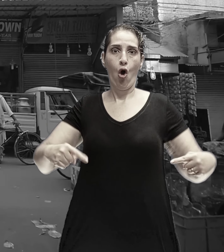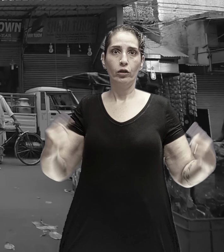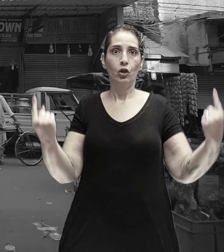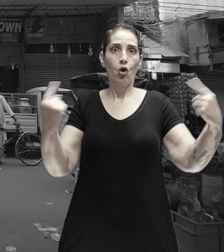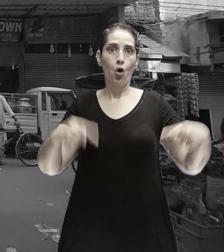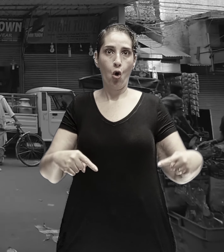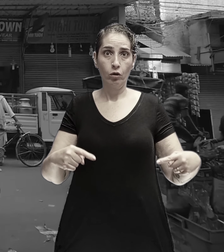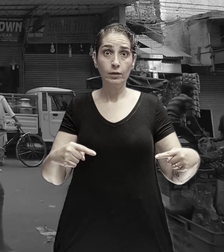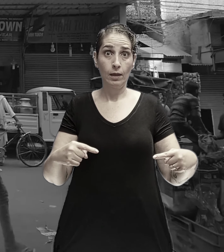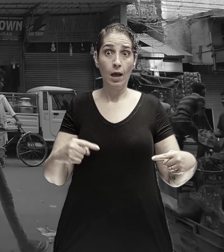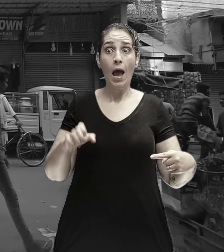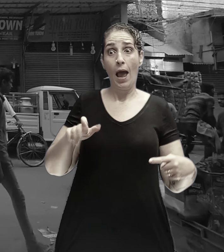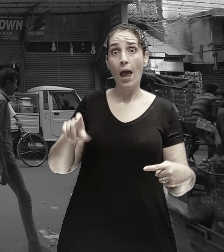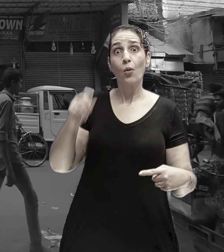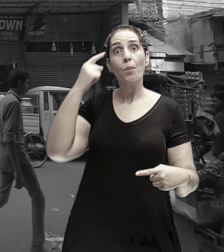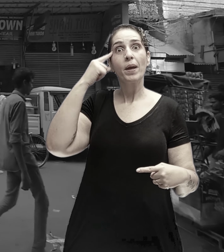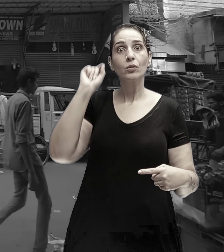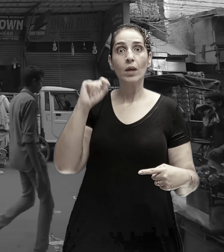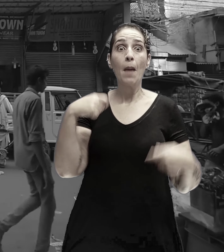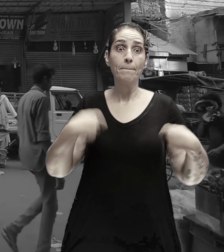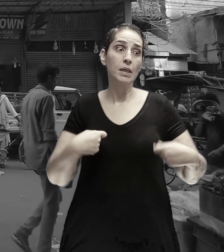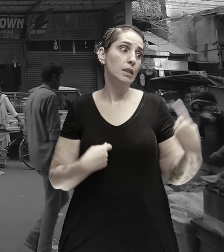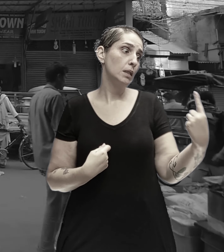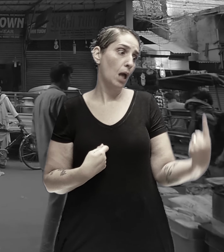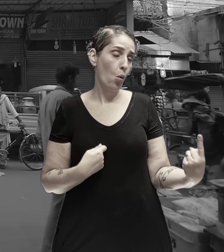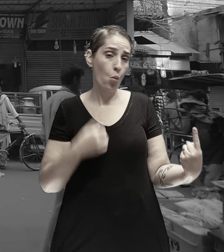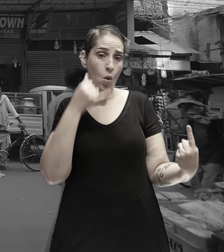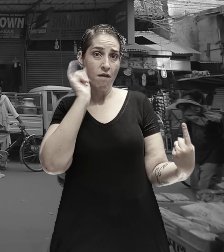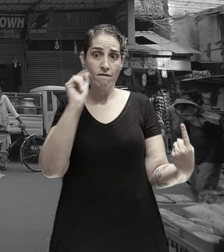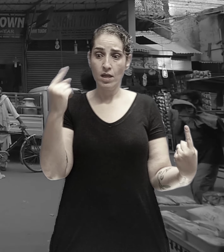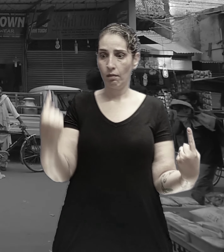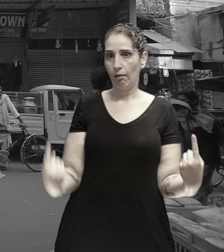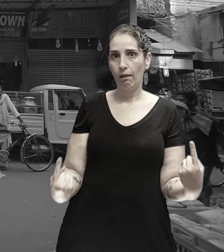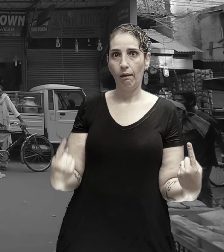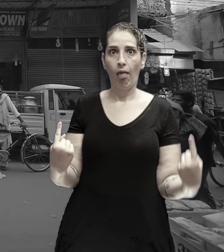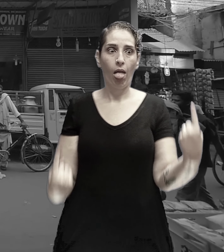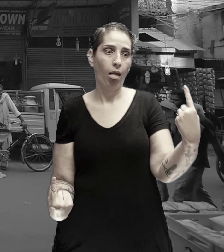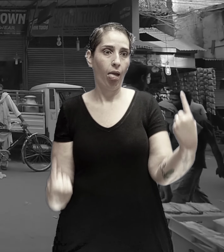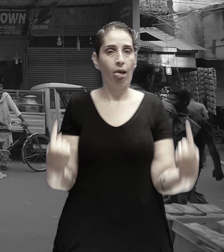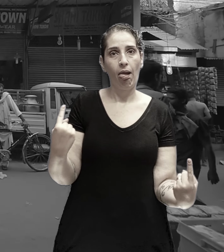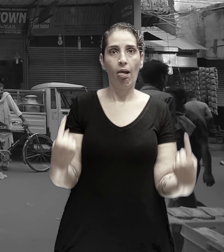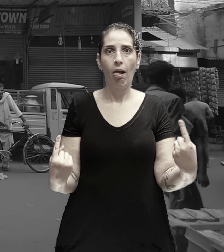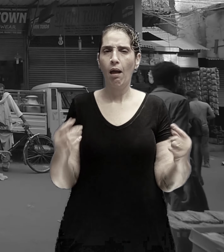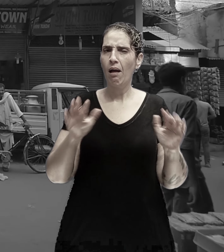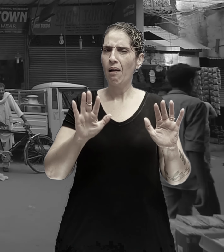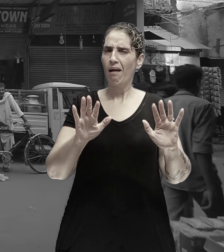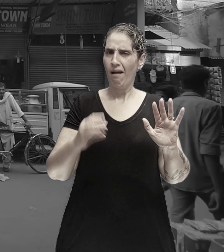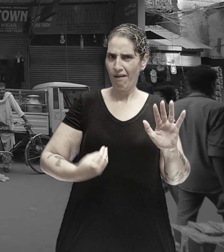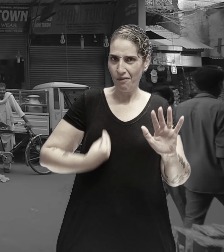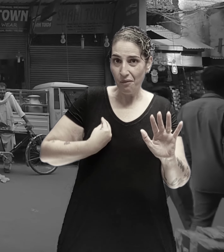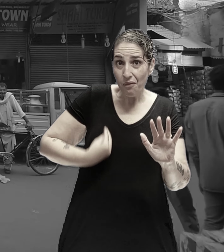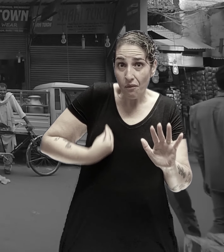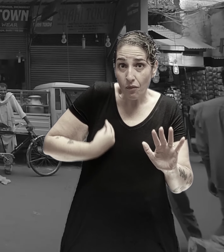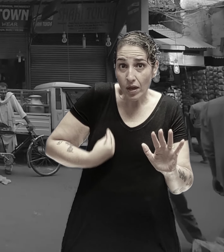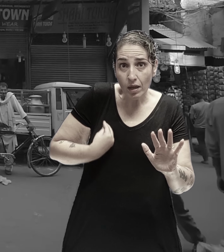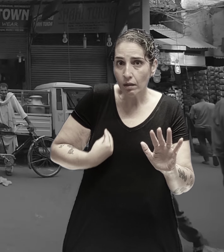acreditando que precisa de um para evitar o outro. Mas a vida